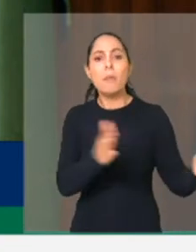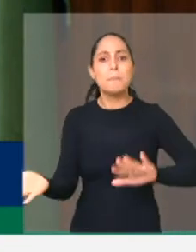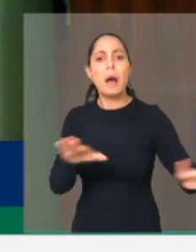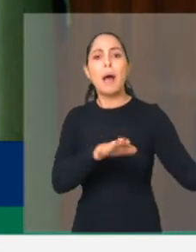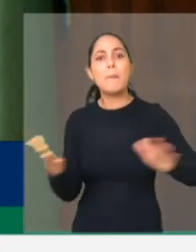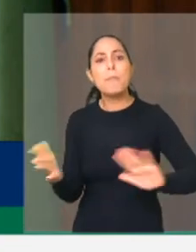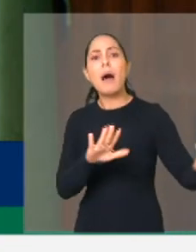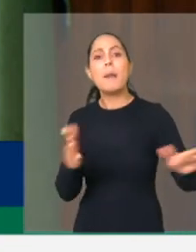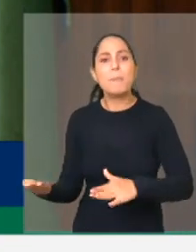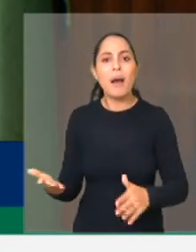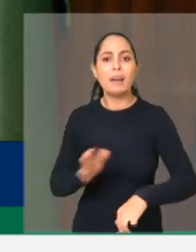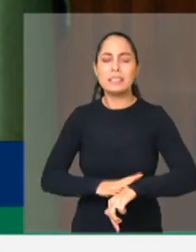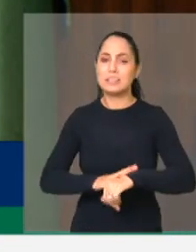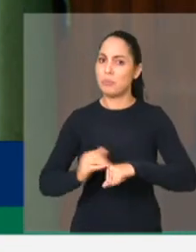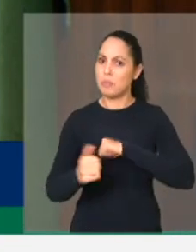NEGRO, NO CORPO TRABALHADOR. A PRIMEIRA VÍTIMA... DA